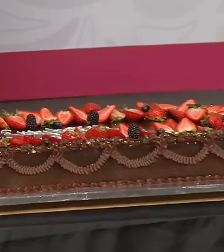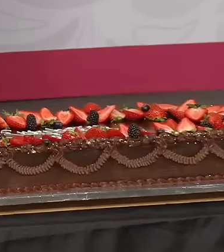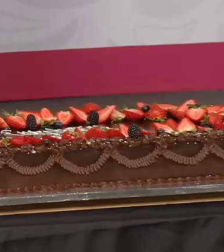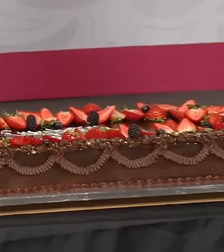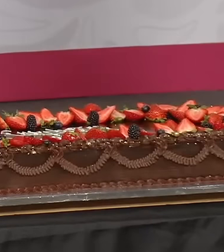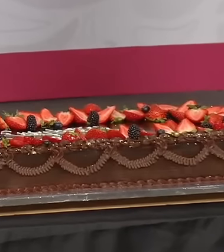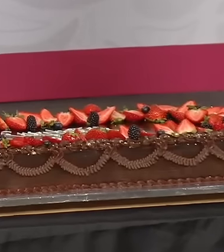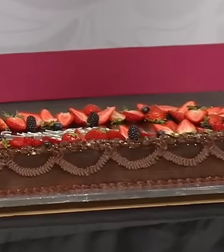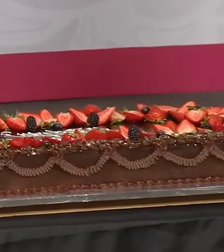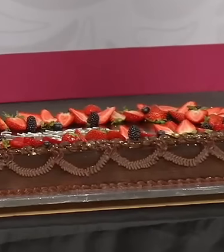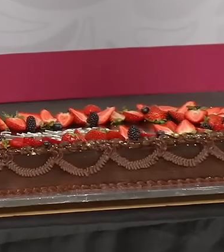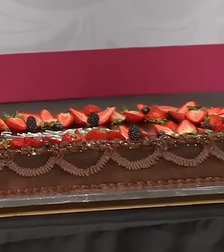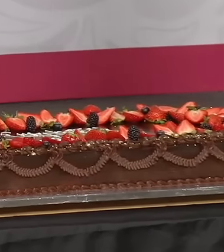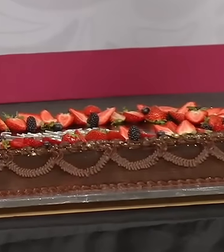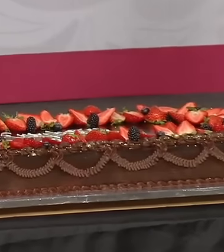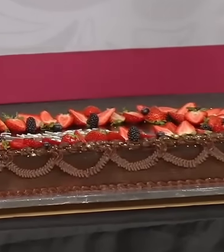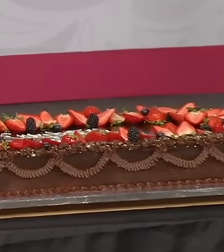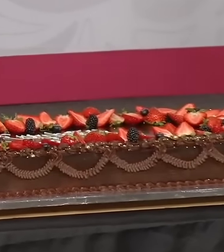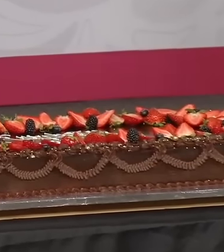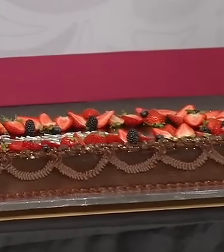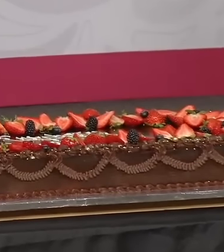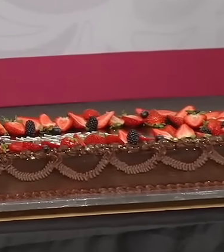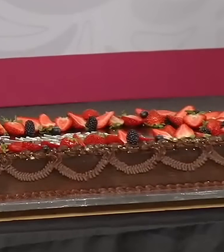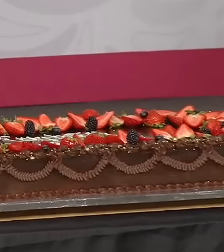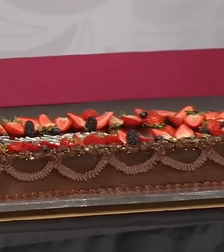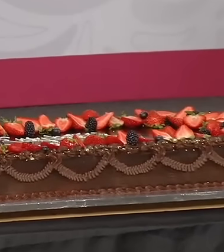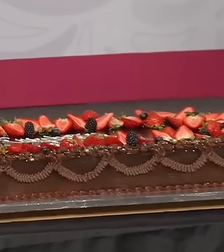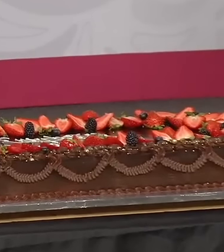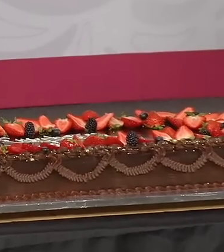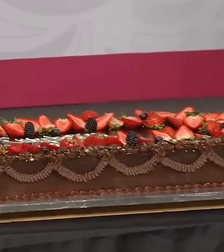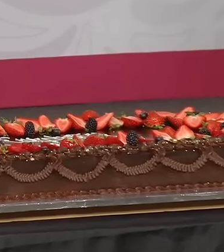sino que compartió personalmente [música] una rebanada con cada uno de los presentes,